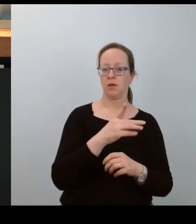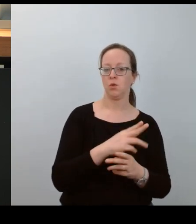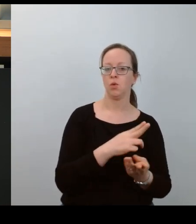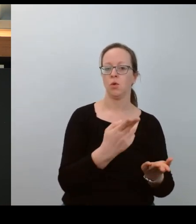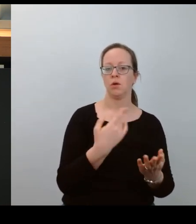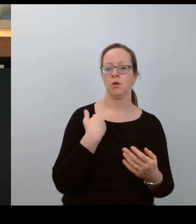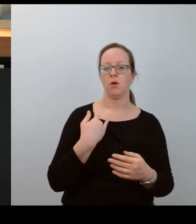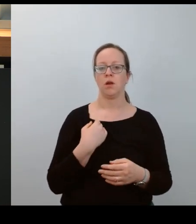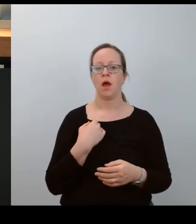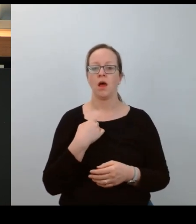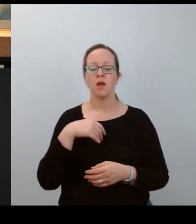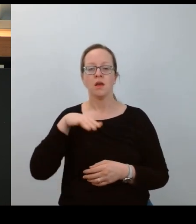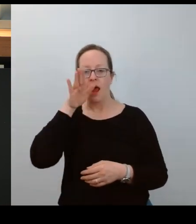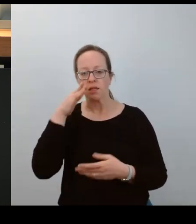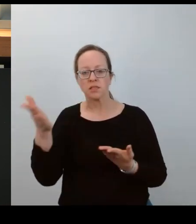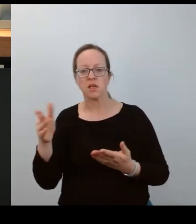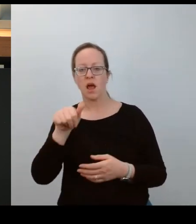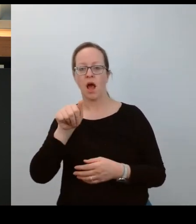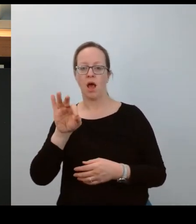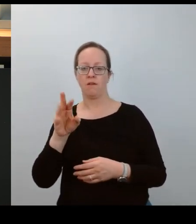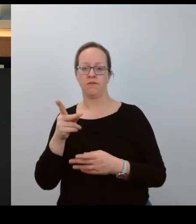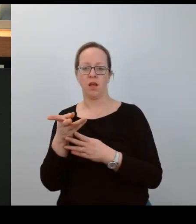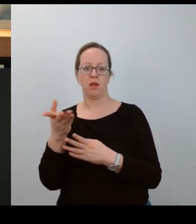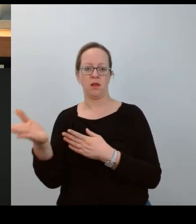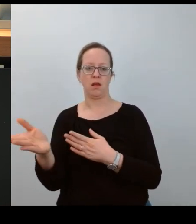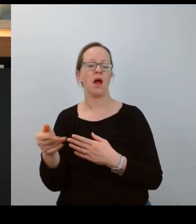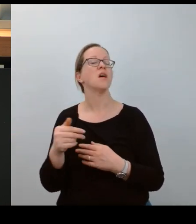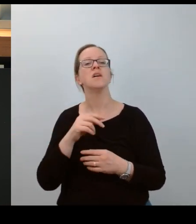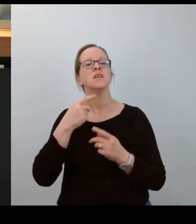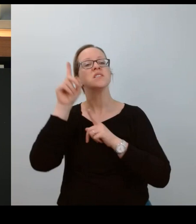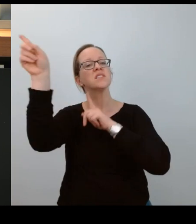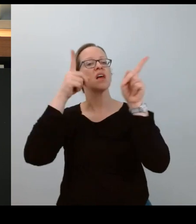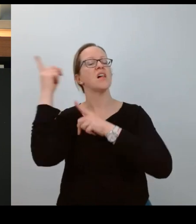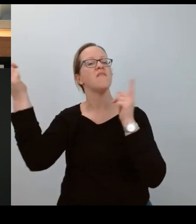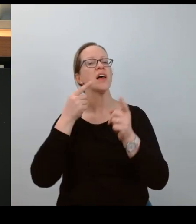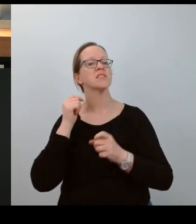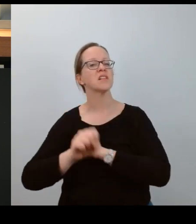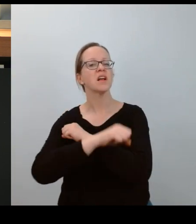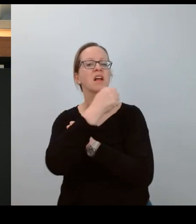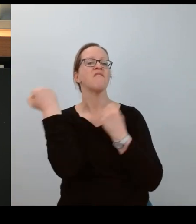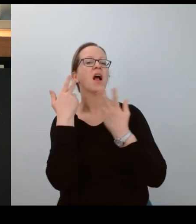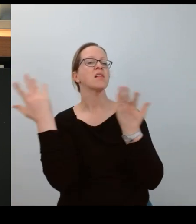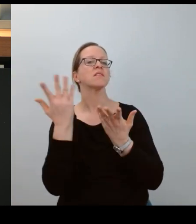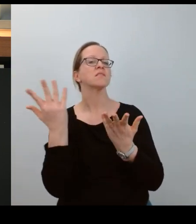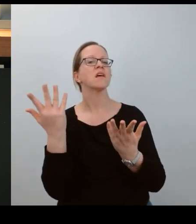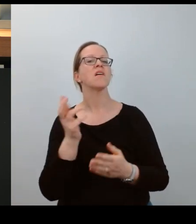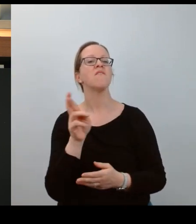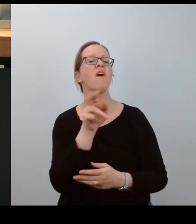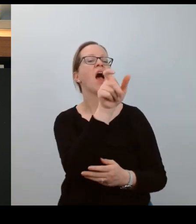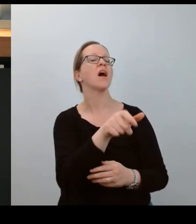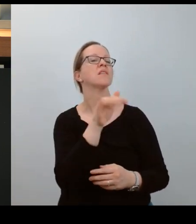Sie gerade verwendet haben. war parlamentarisch. Ich bitte so etwas zu unterlassen. (Beifall) (Rednerwechsel) Ich möchte einige